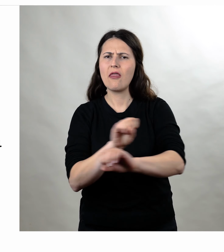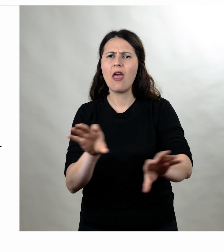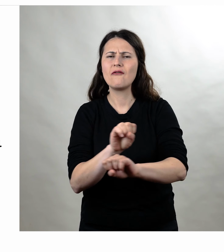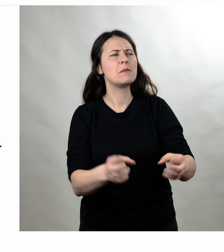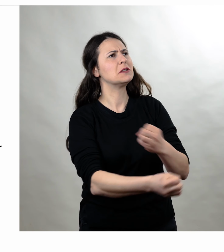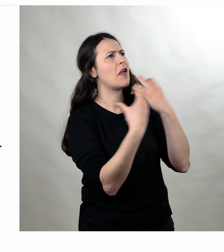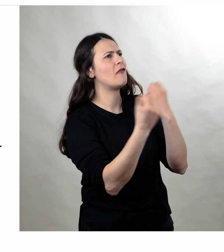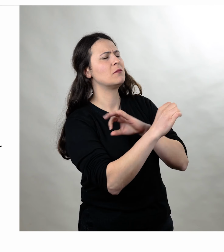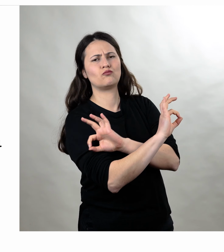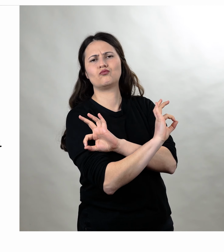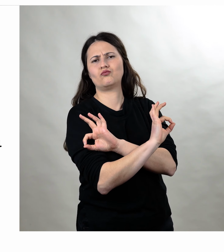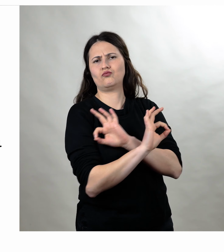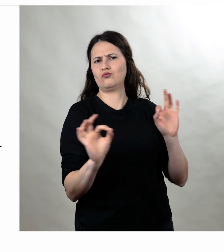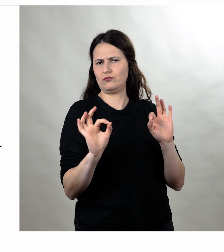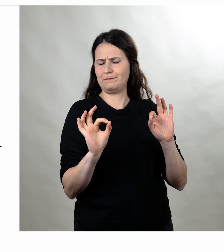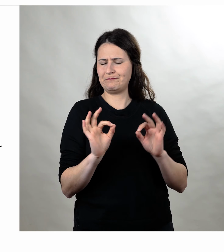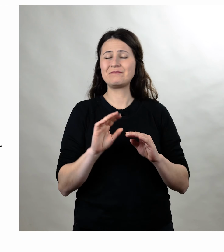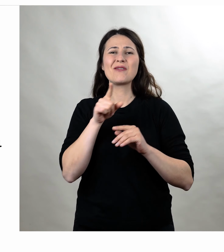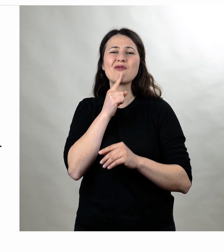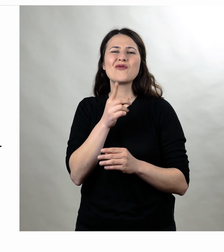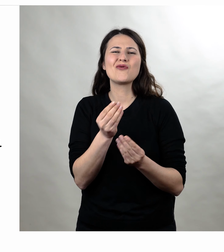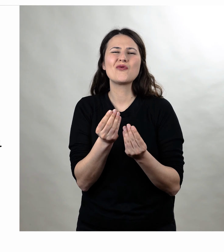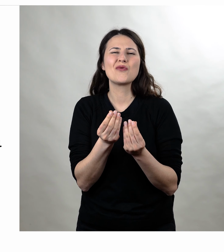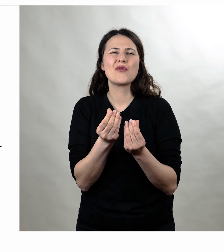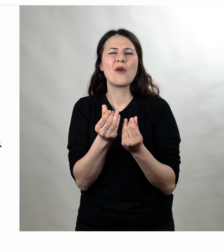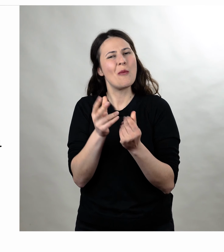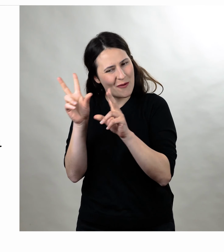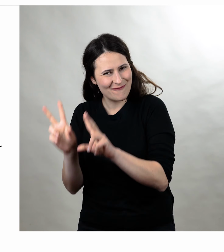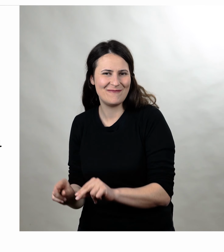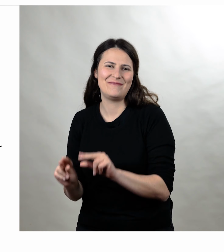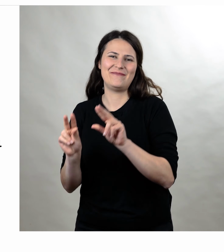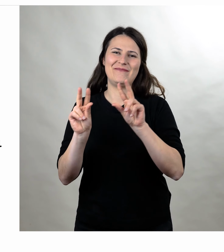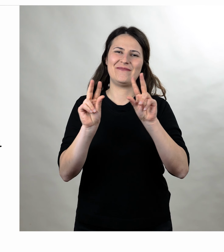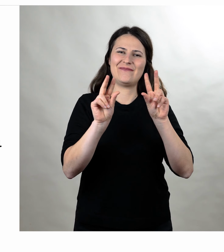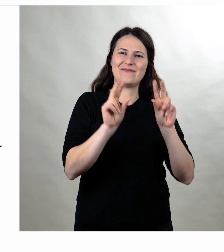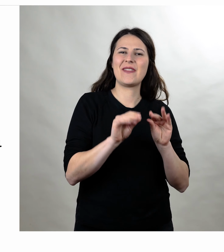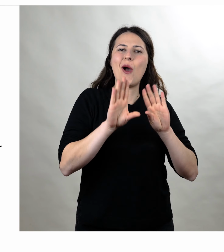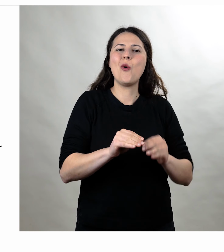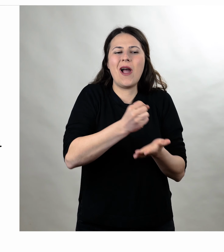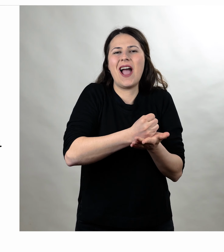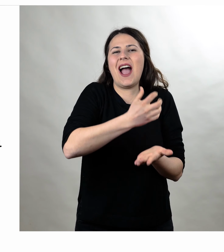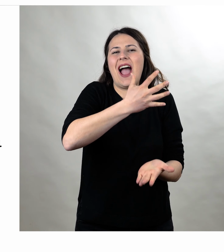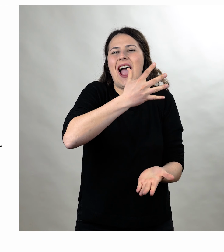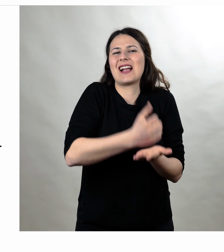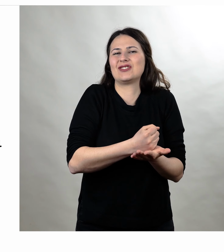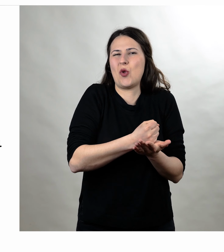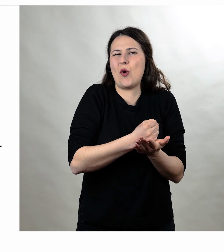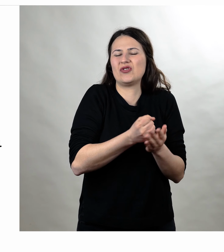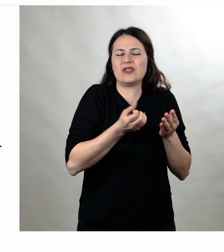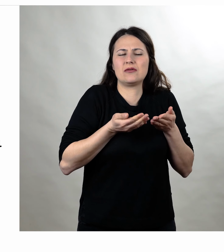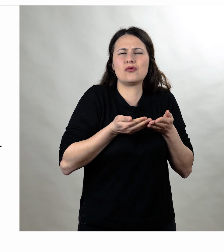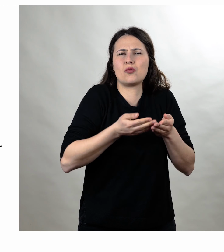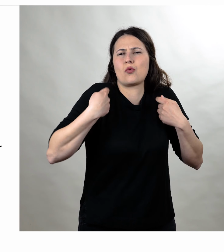Η ίδια τακτική ακολουθείται επίσης και στις αξιολογήσεις των γραμμών κρουαζιέρας,